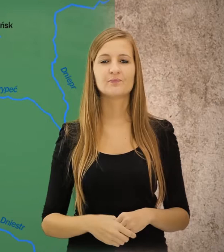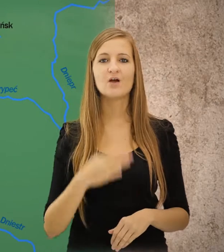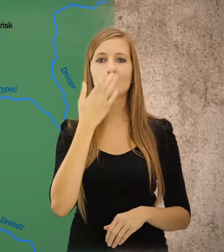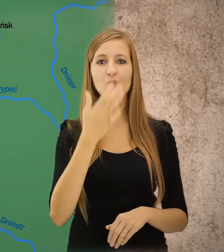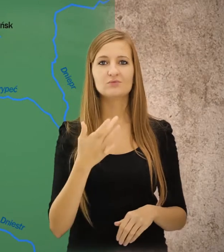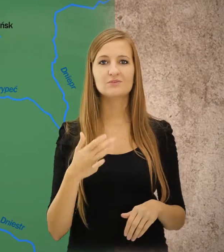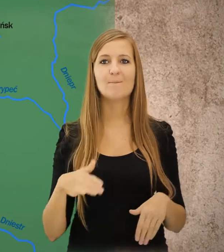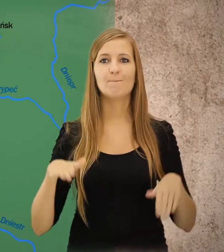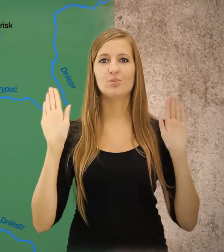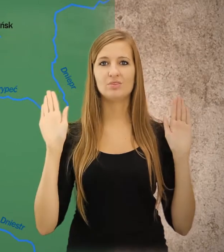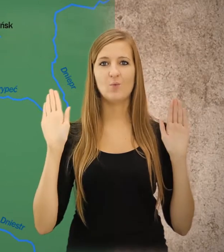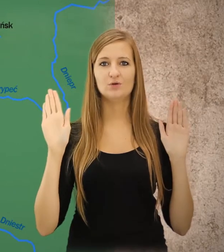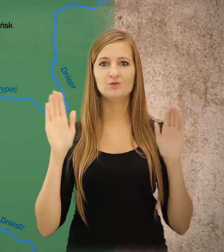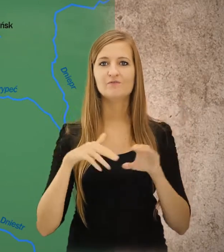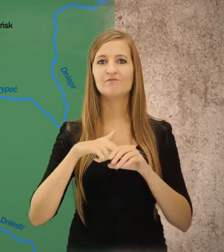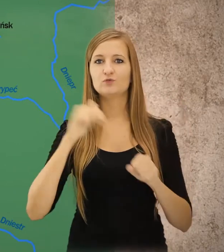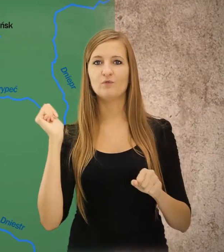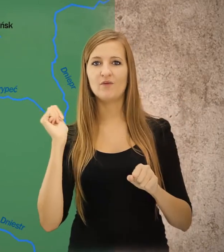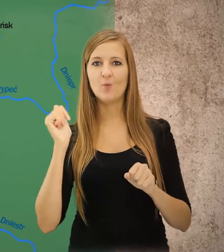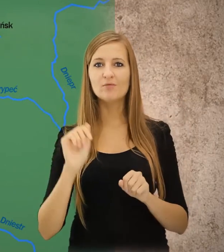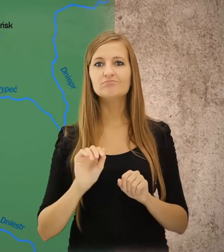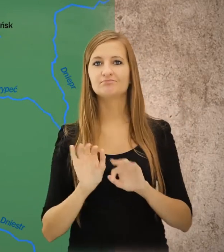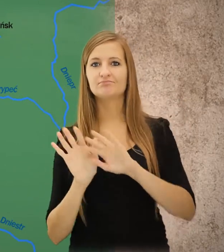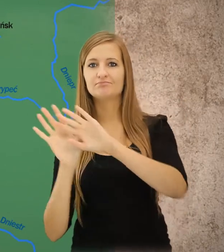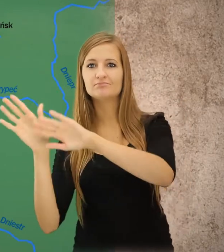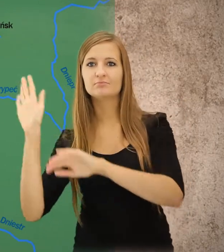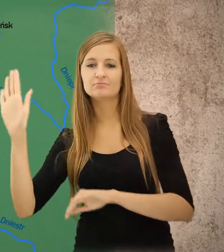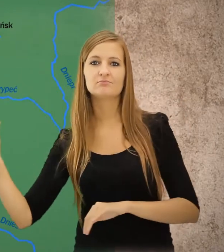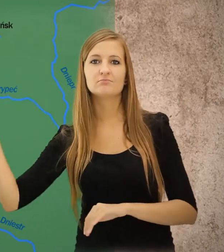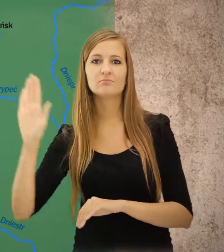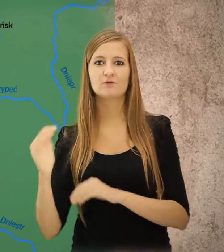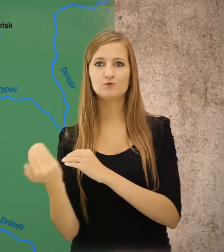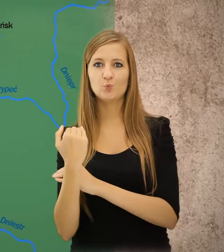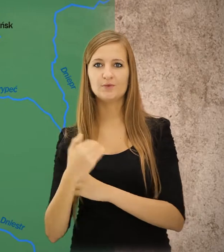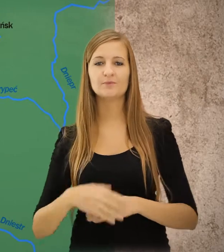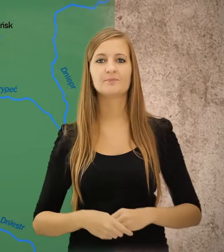Rosjanie wycofali się daleko na wschód.